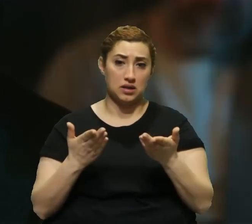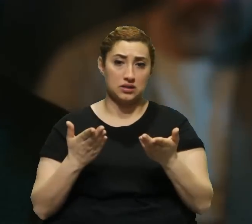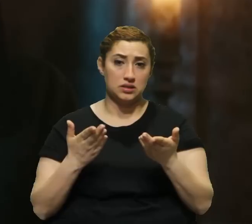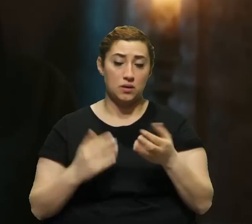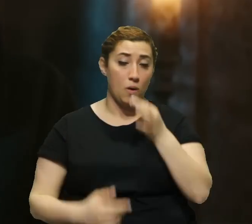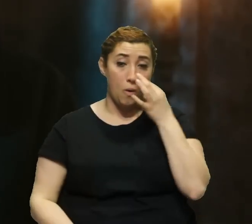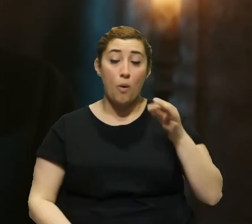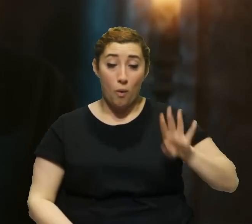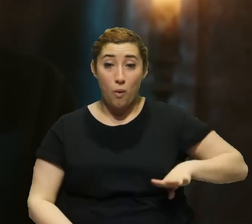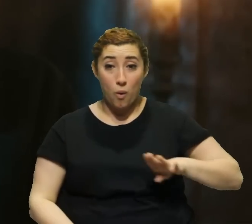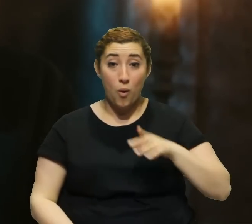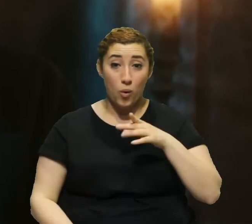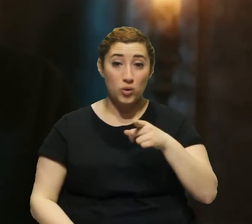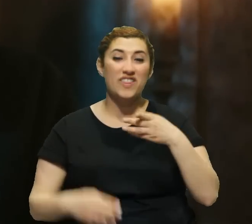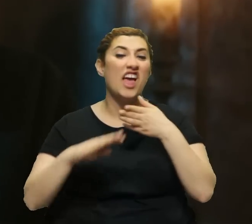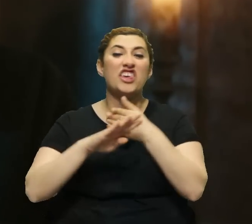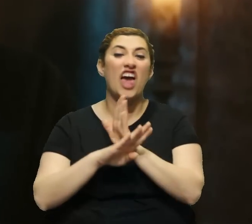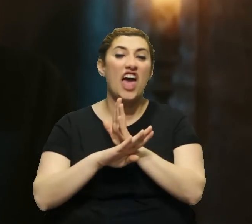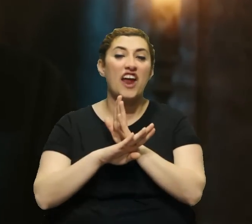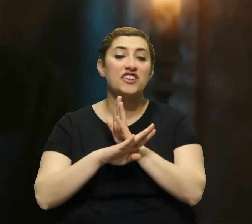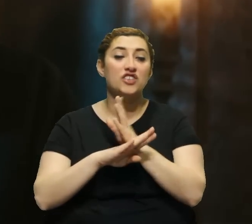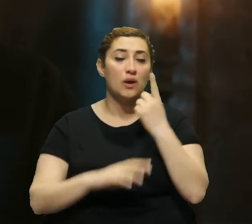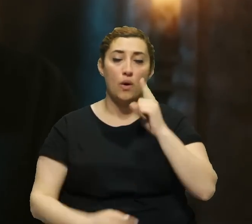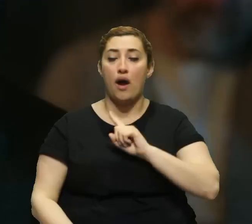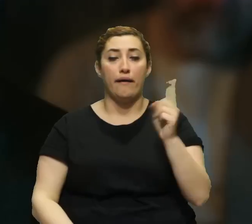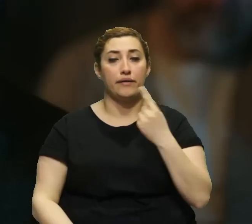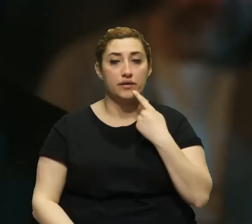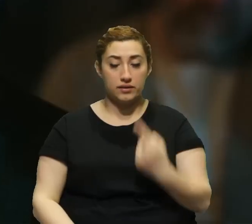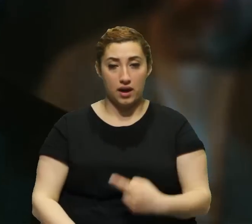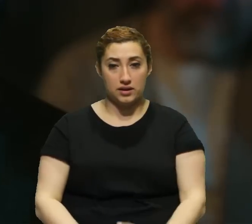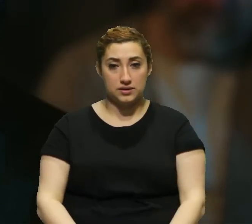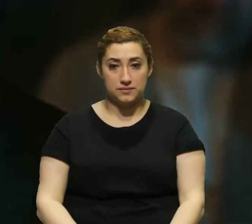Oğlun dahi hakikati reddeyler.